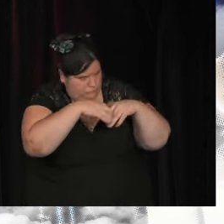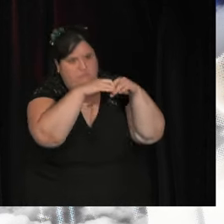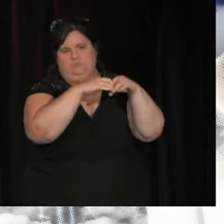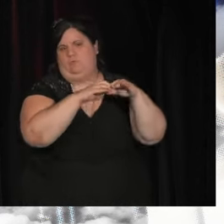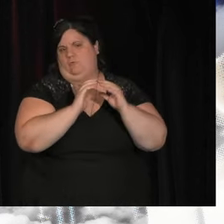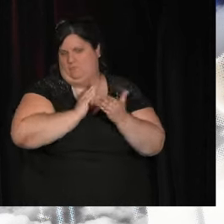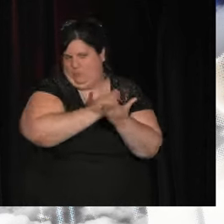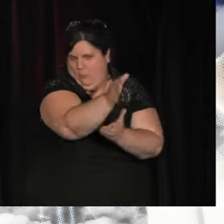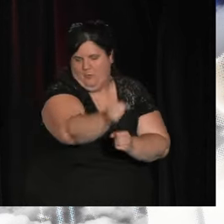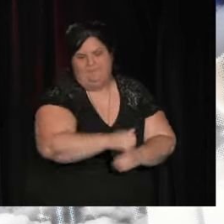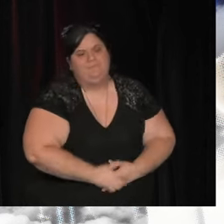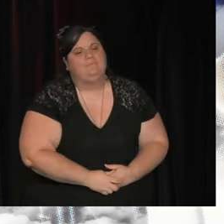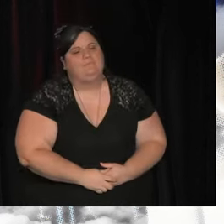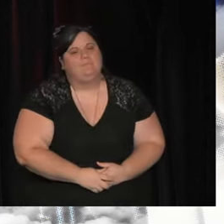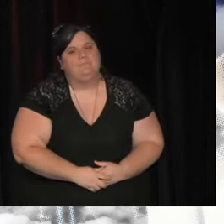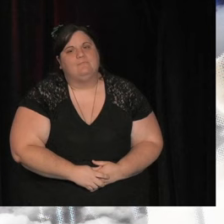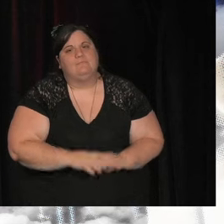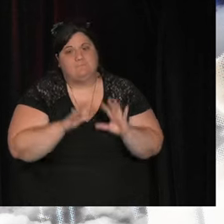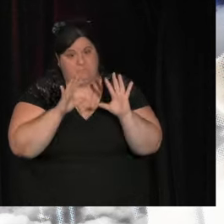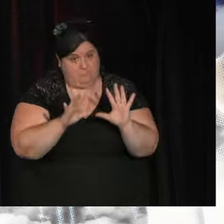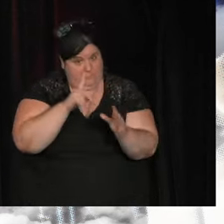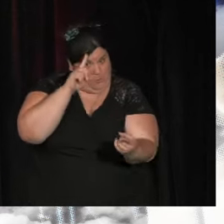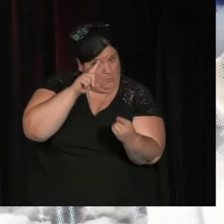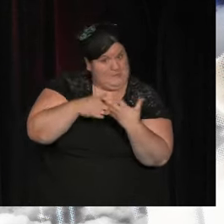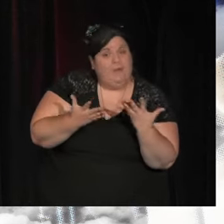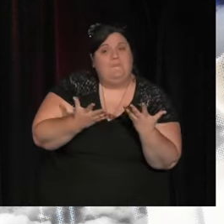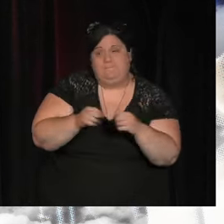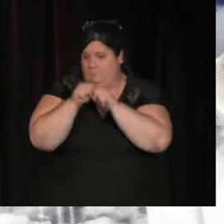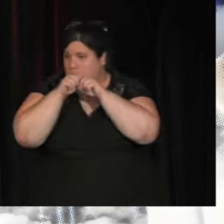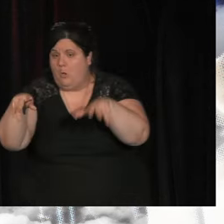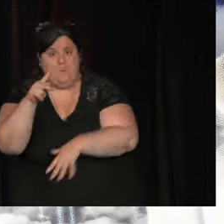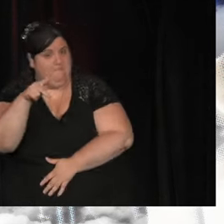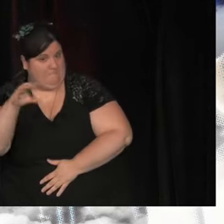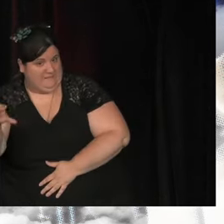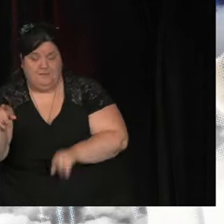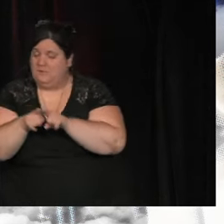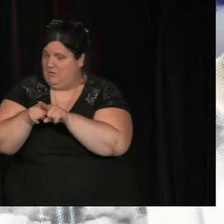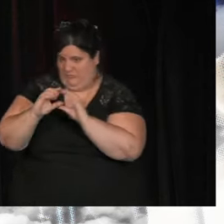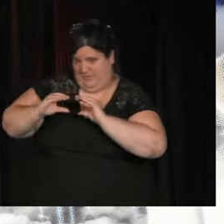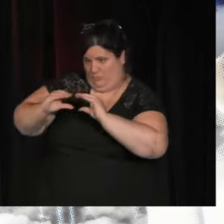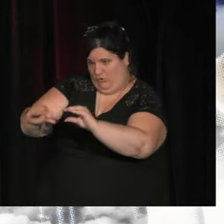L'autre point important, c'est de sortir ça sur PC et consoles, parce que même si c'est vrai qu'on pense souvent FPS et PC,